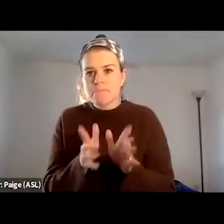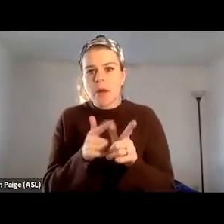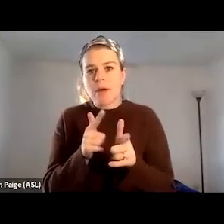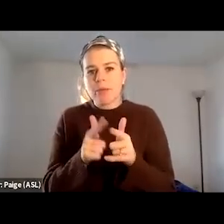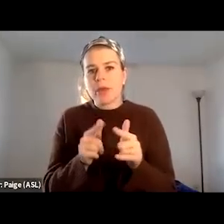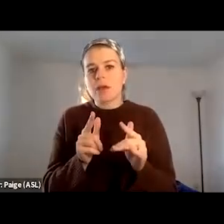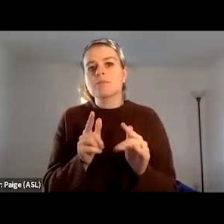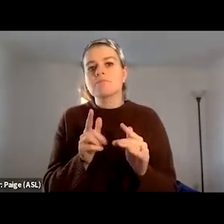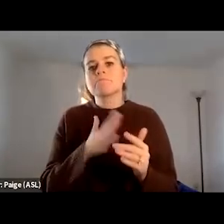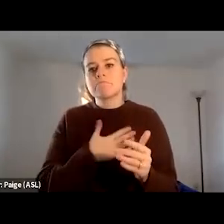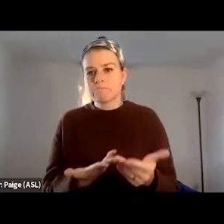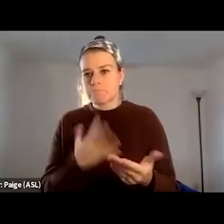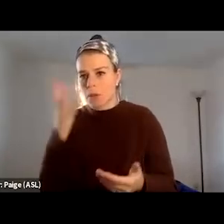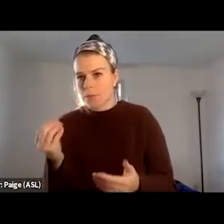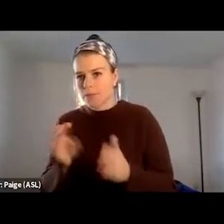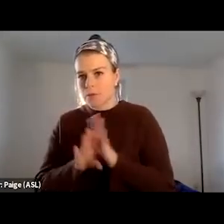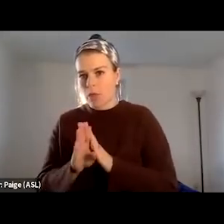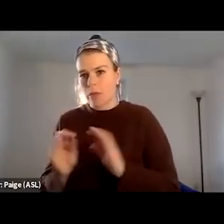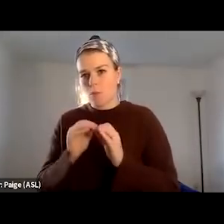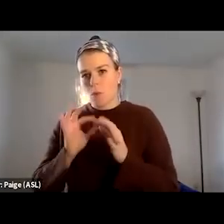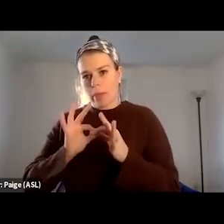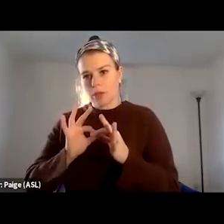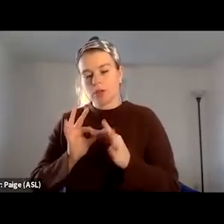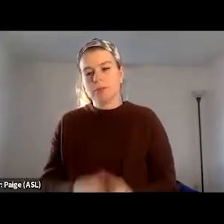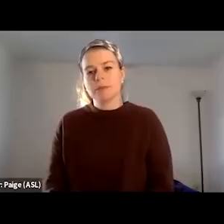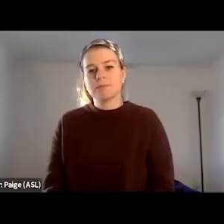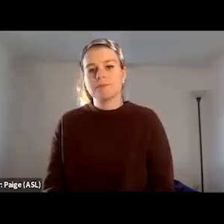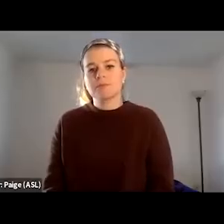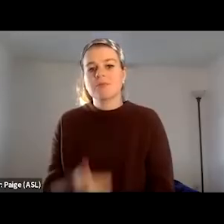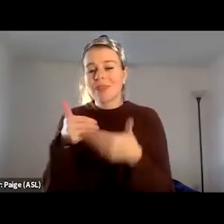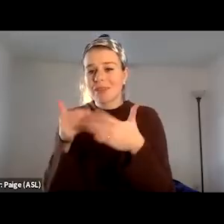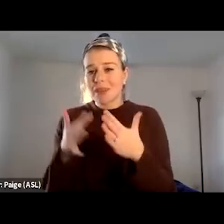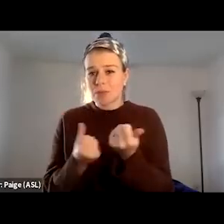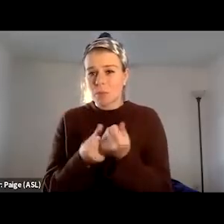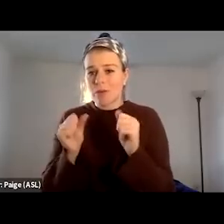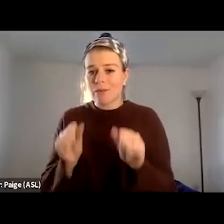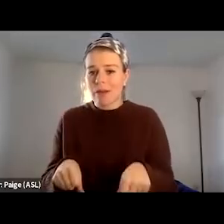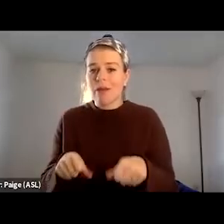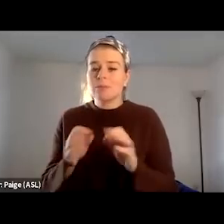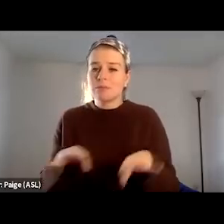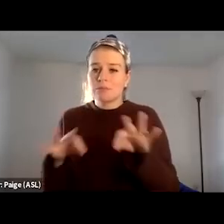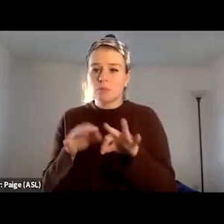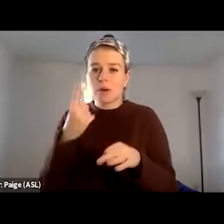fuera en la comunidad en general. El apoyo de los vecinos puede desempeñar un papel crucial en la reducción del aislamiento, mejorar la integración social,